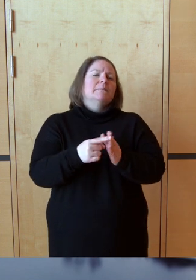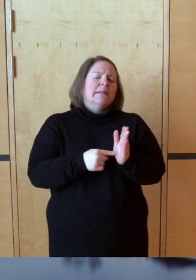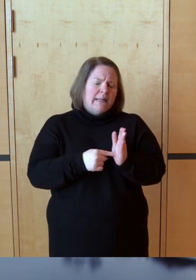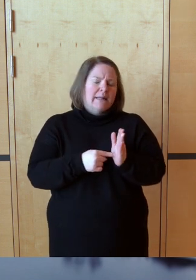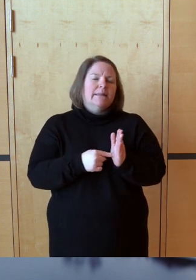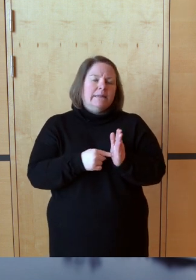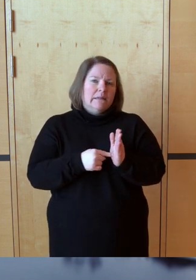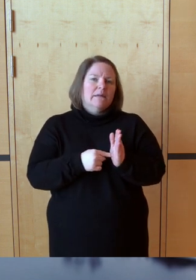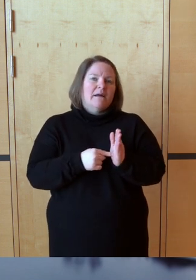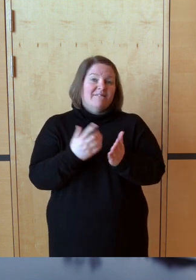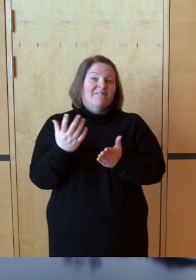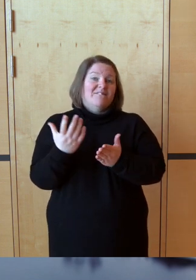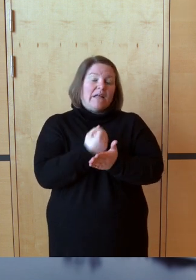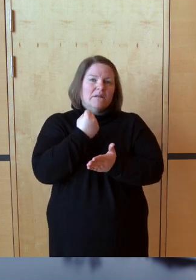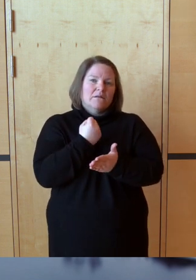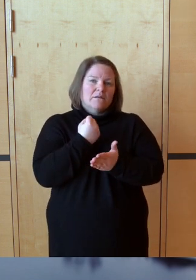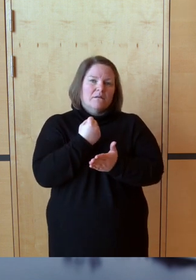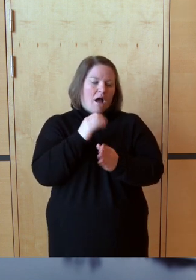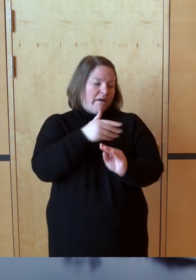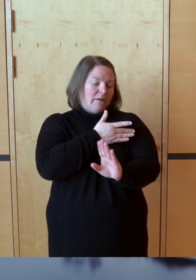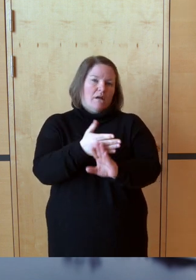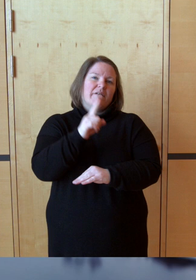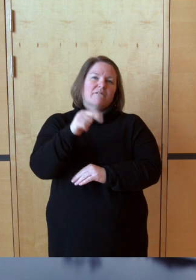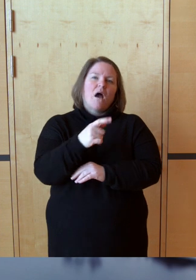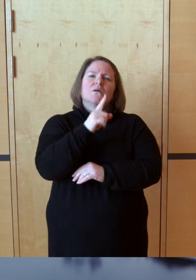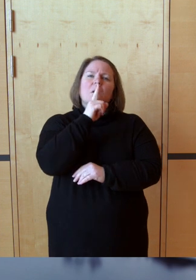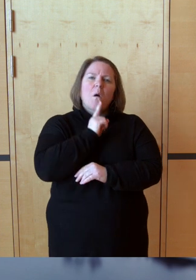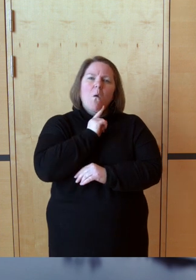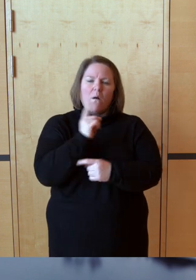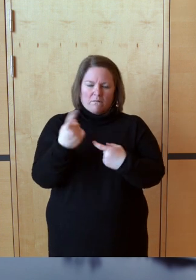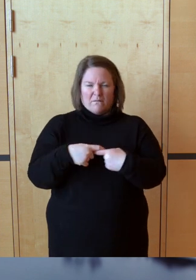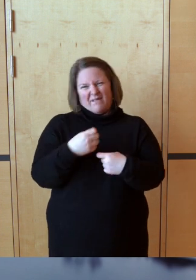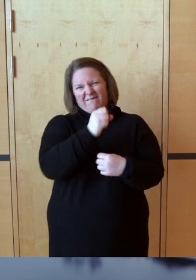Att vinsterna var för små för den här flytten att det är viktigt att väldigt mycket på vägen